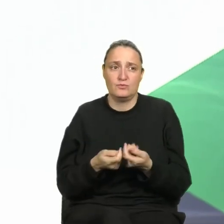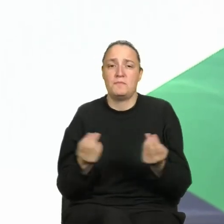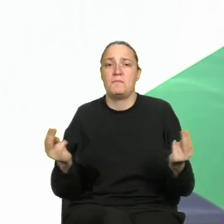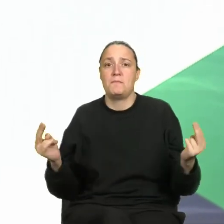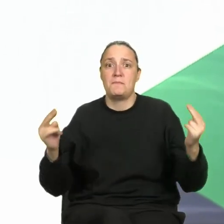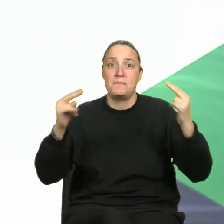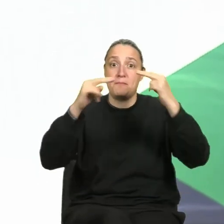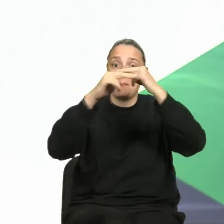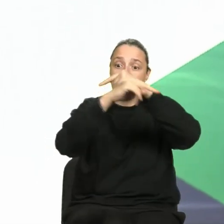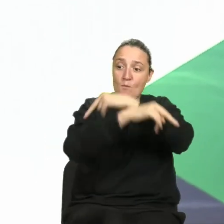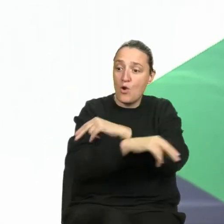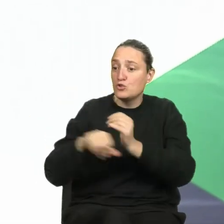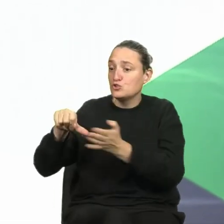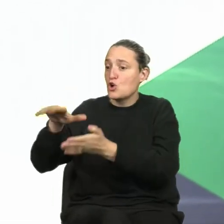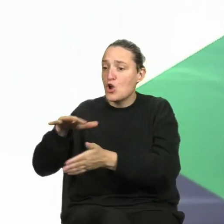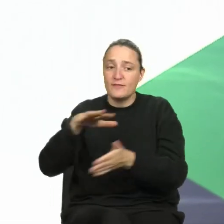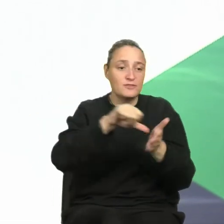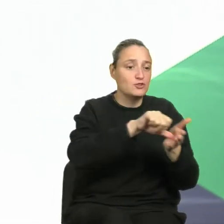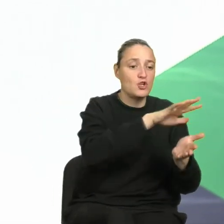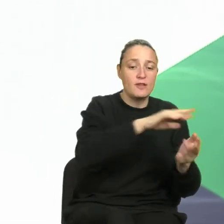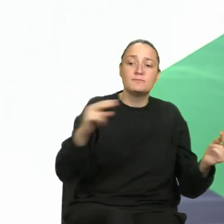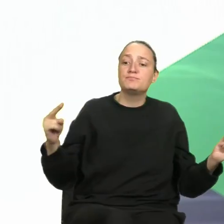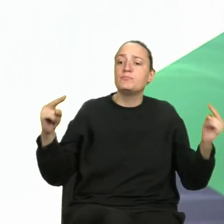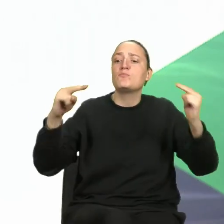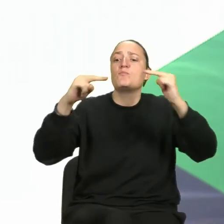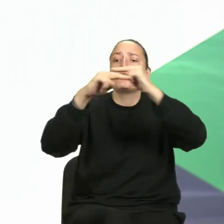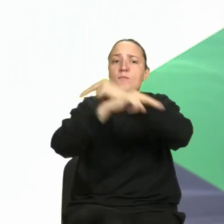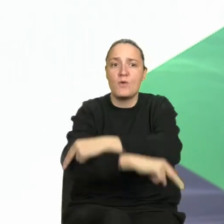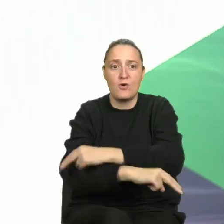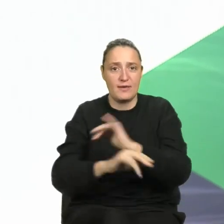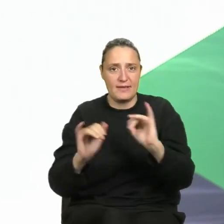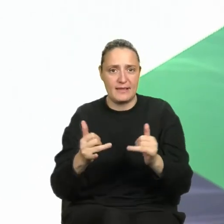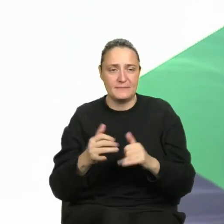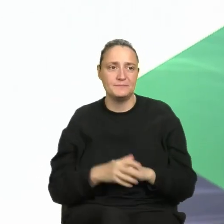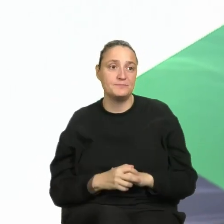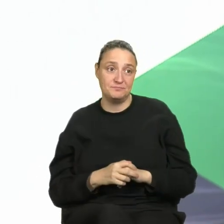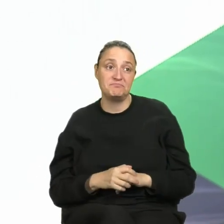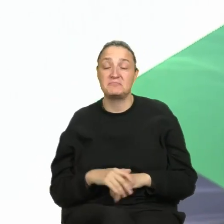mosty z różnych środowisk. Jest pewne przysłowie afrykańskie, które jest ze mną od lat.